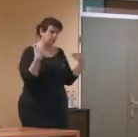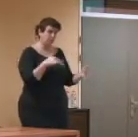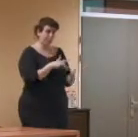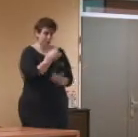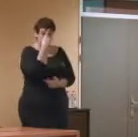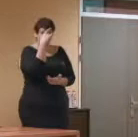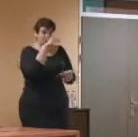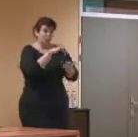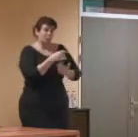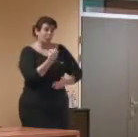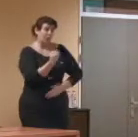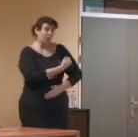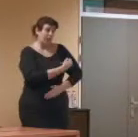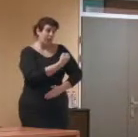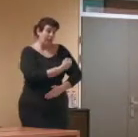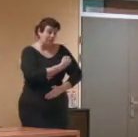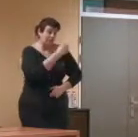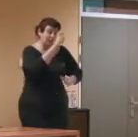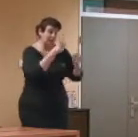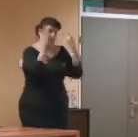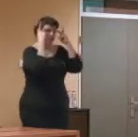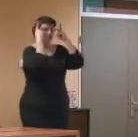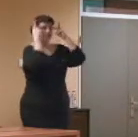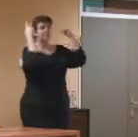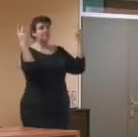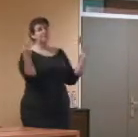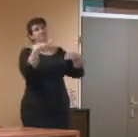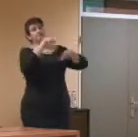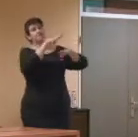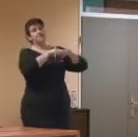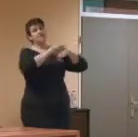que se va a acostar en la cama y ya el día 7 se levantará directamente después de